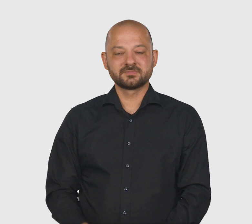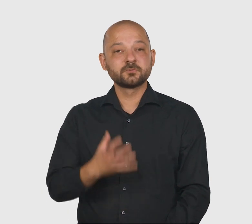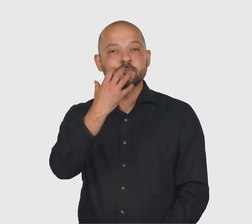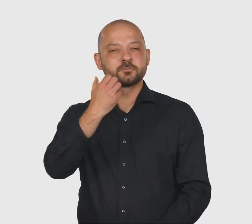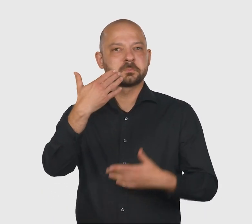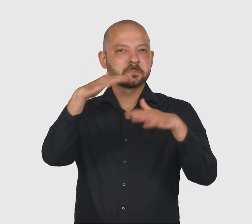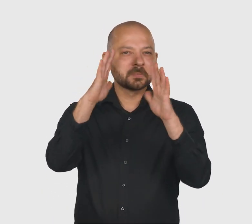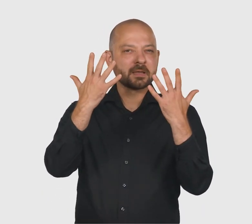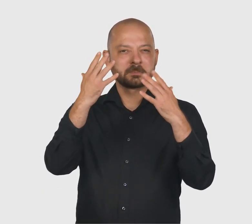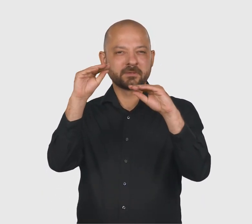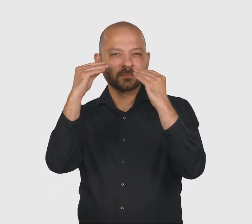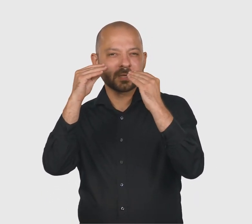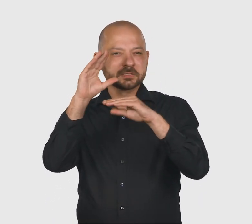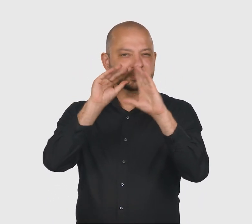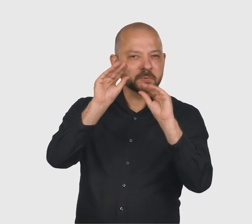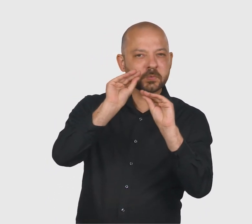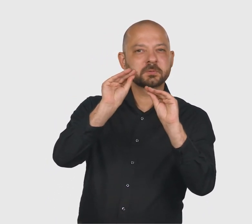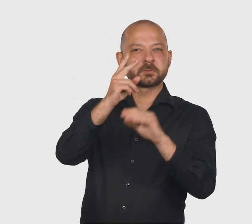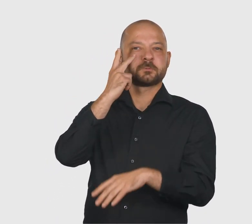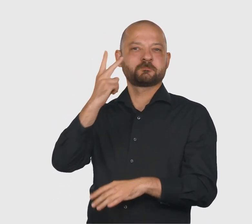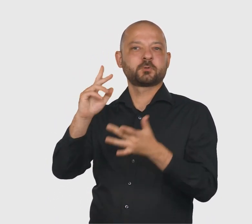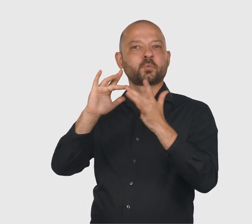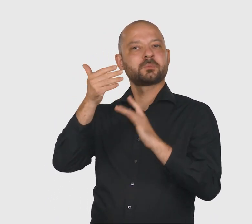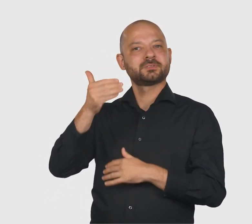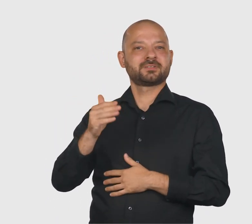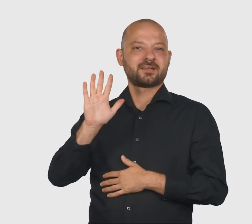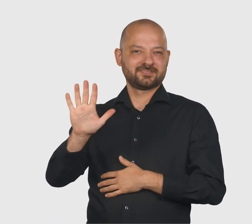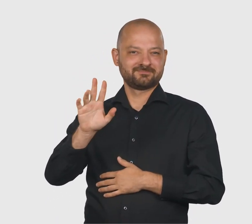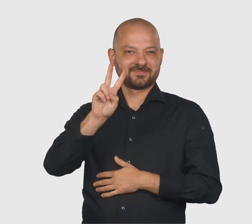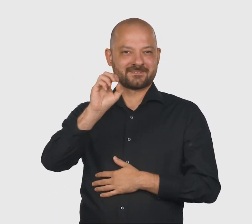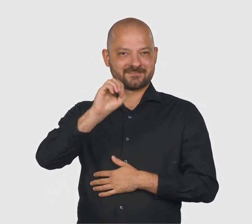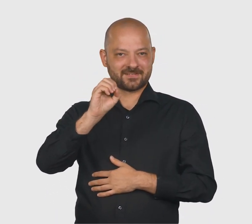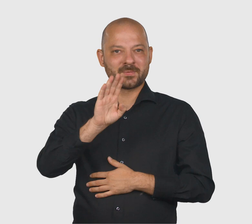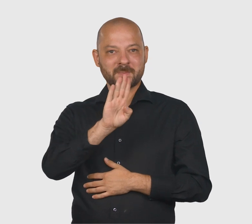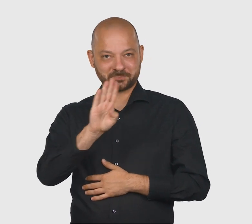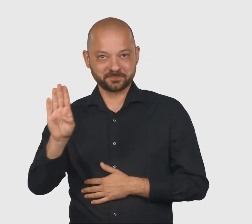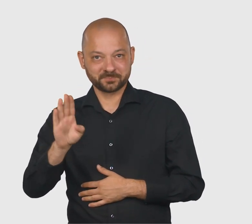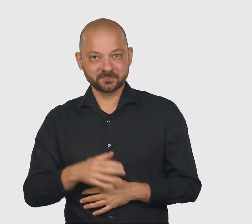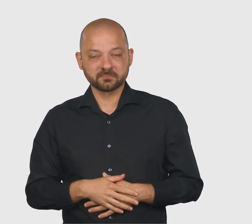Mehr Informationen dazu erhalten Sie auf der Webseite des VÖBB.